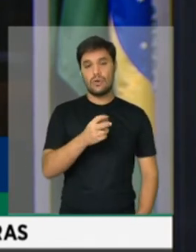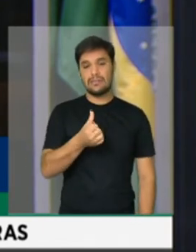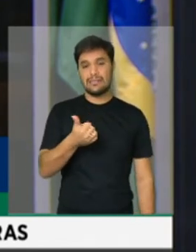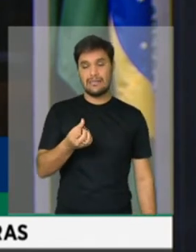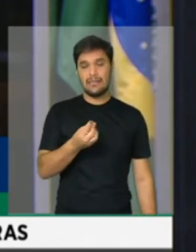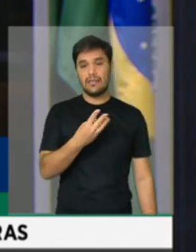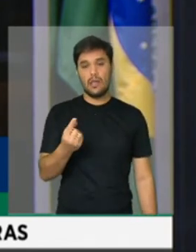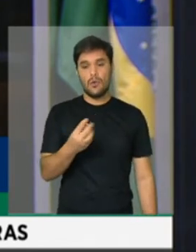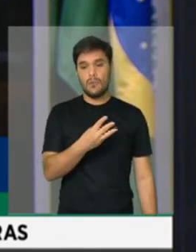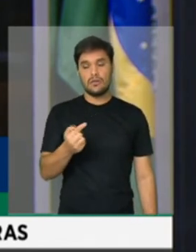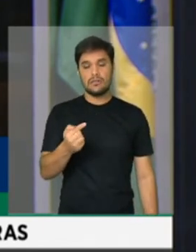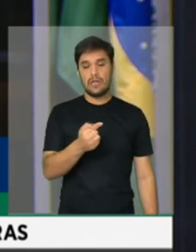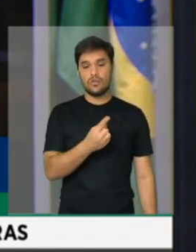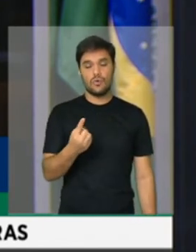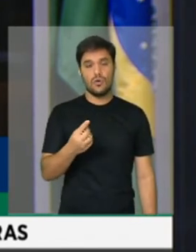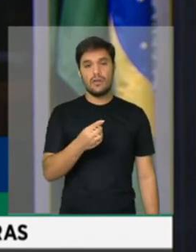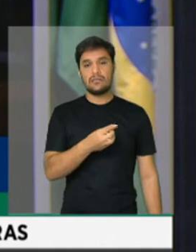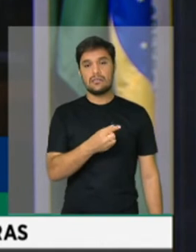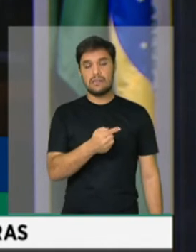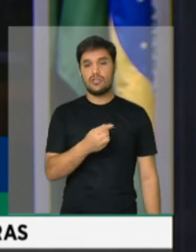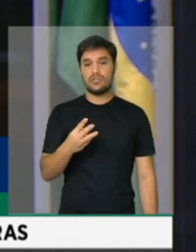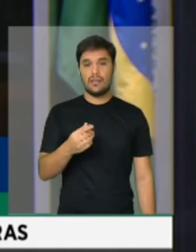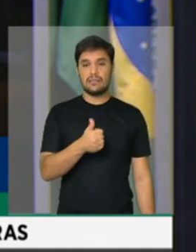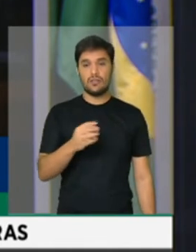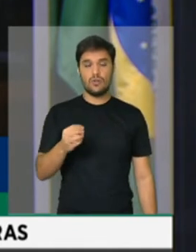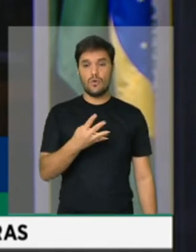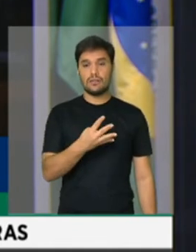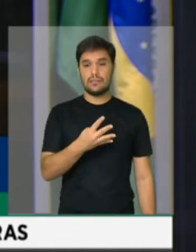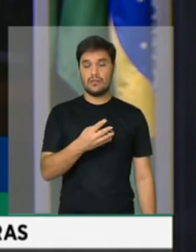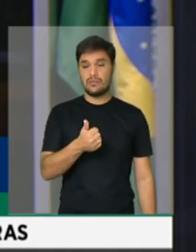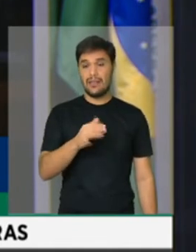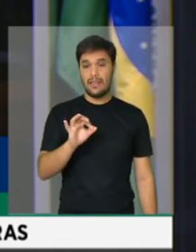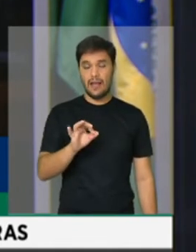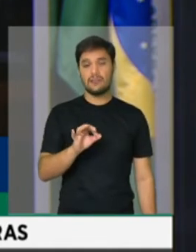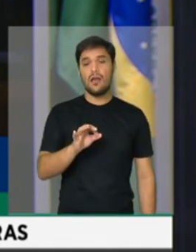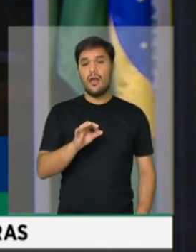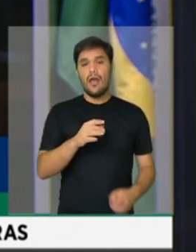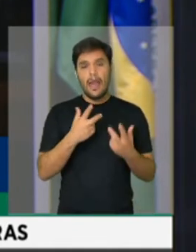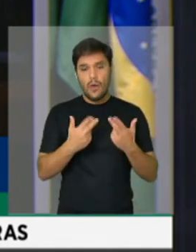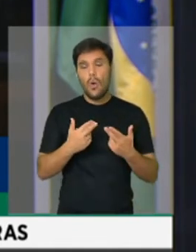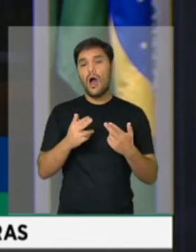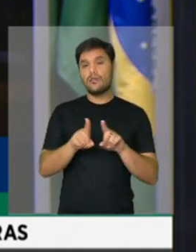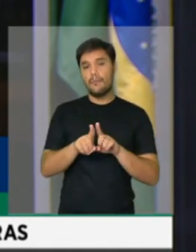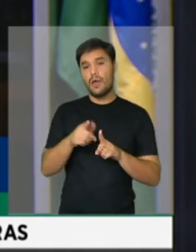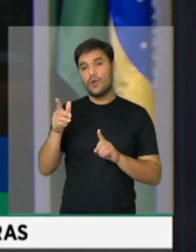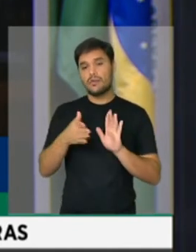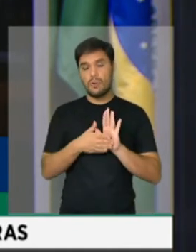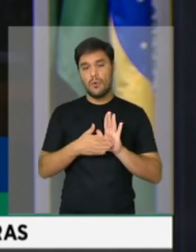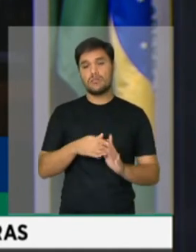COMISSÃO MISTA COM RESSALVA DOS SEGUINTES DISPOSITIVOS DA MEDIDA PROVISÓRIA E DAS SEGUINTES EMENDAS ÀS QUAIS CONSIDERAMOS INCONSTITUCIONAIS. EMENDAS N°